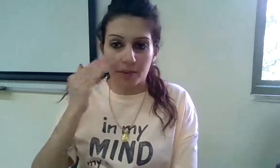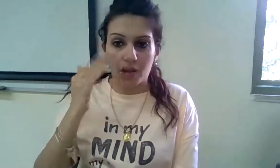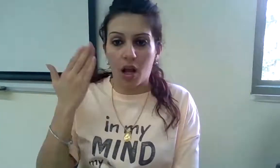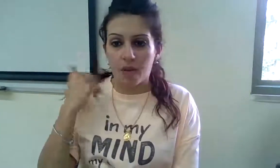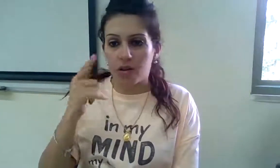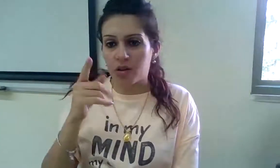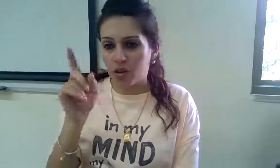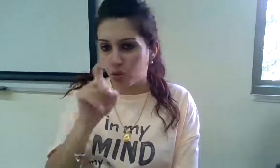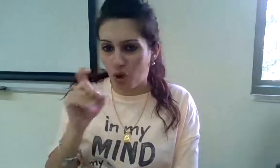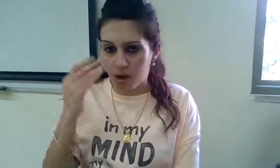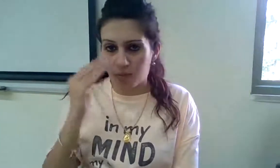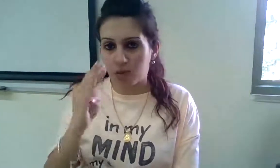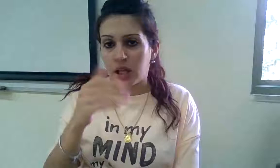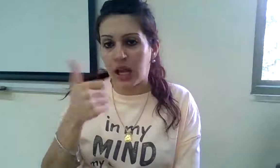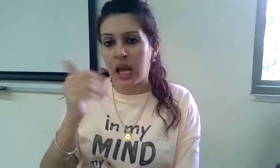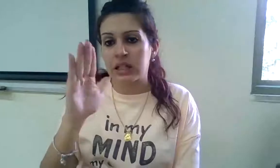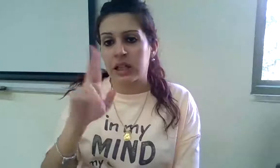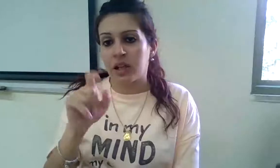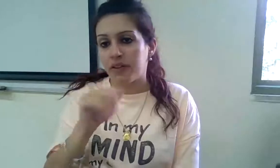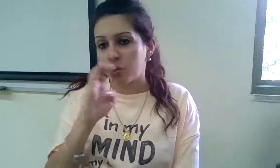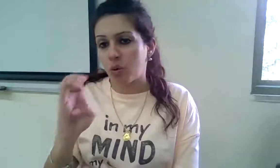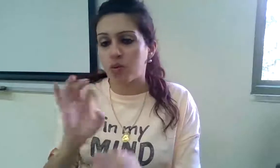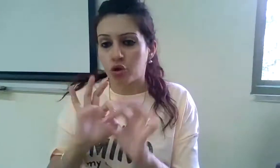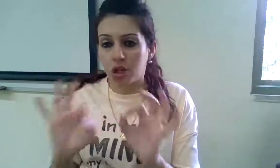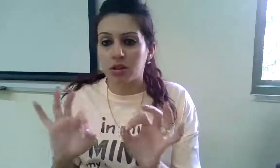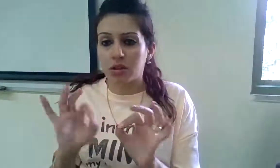وهذا كل ما لدي. شكرا.